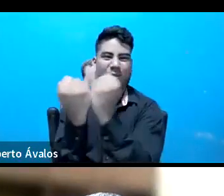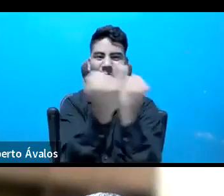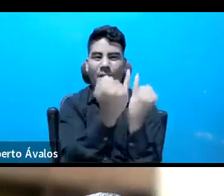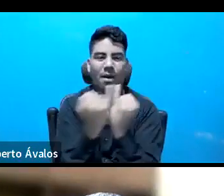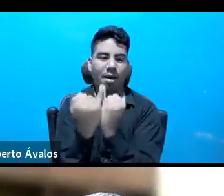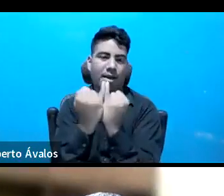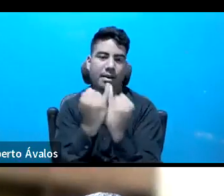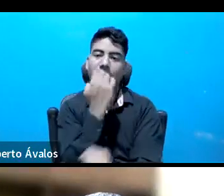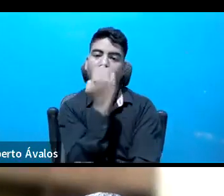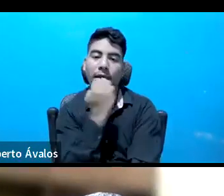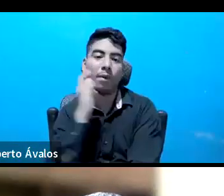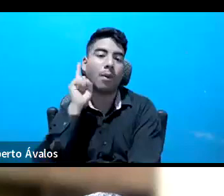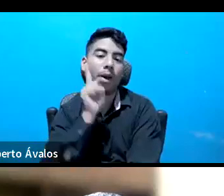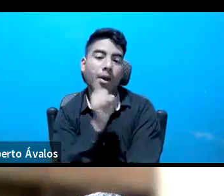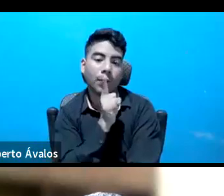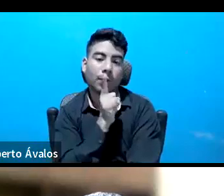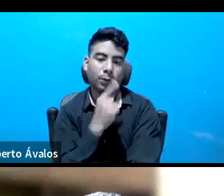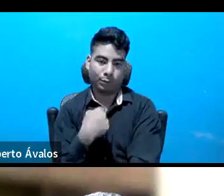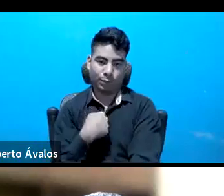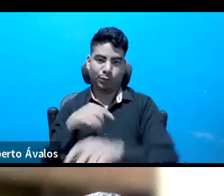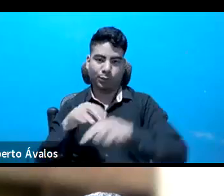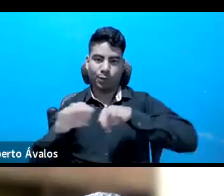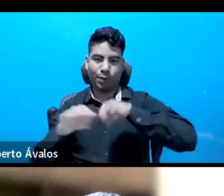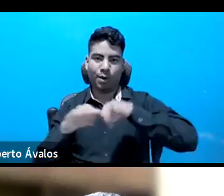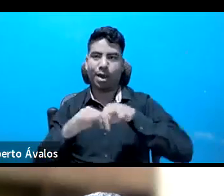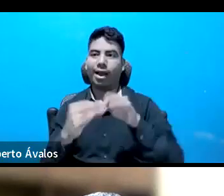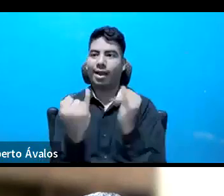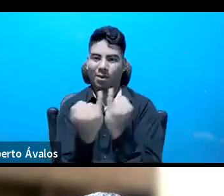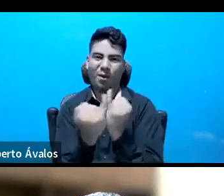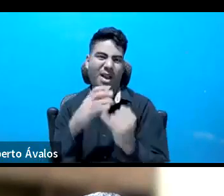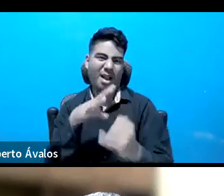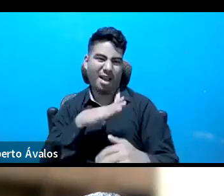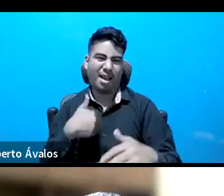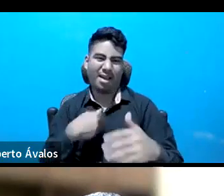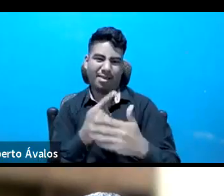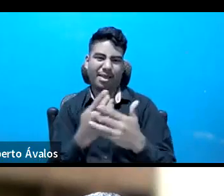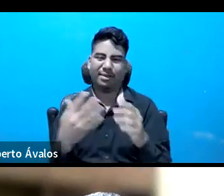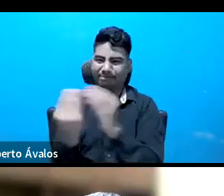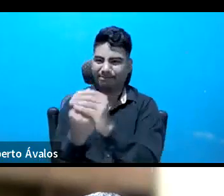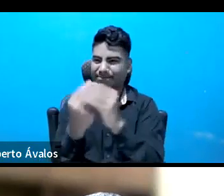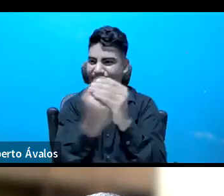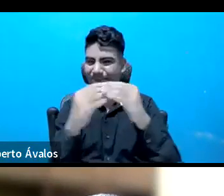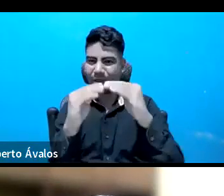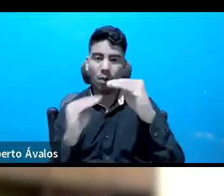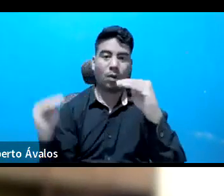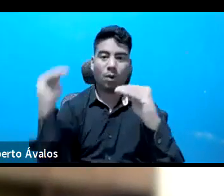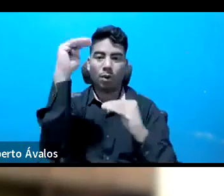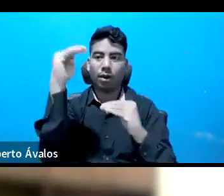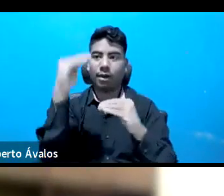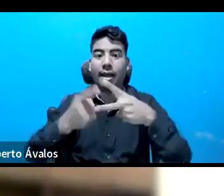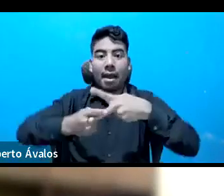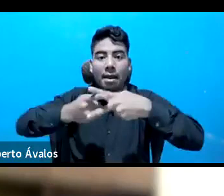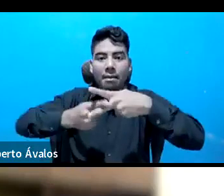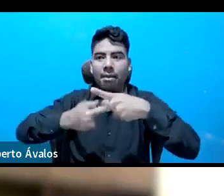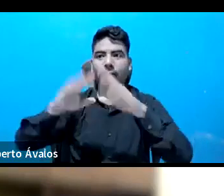Colegio de sordos acá y también una contramos con esa barrera de la educación superior De ahí